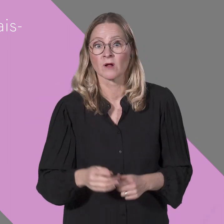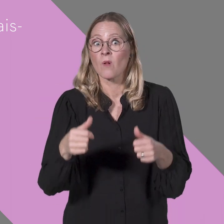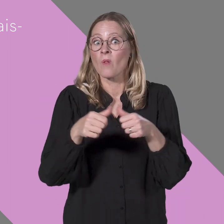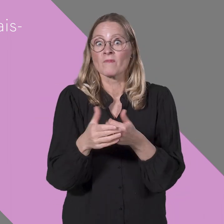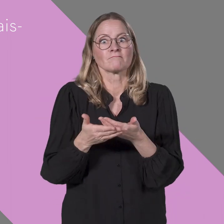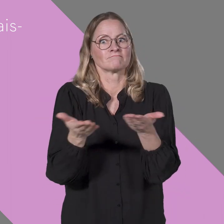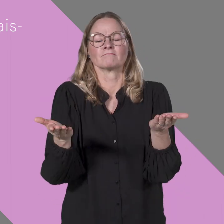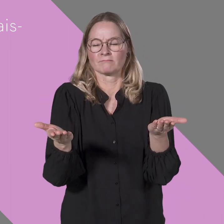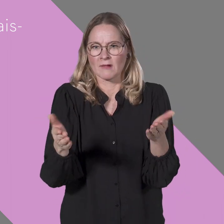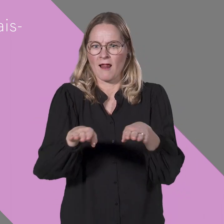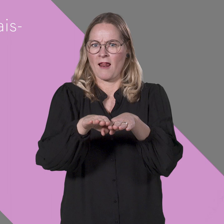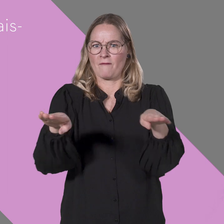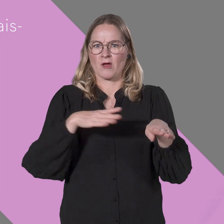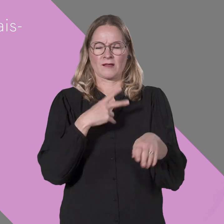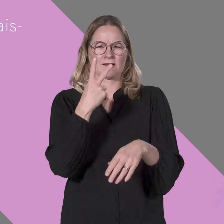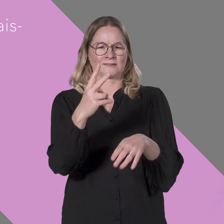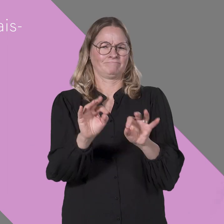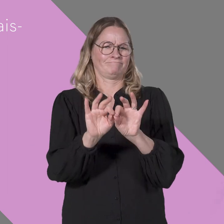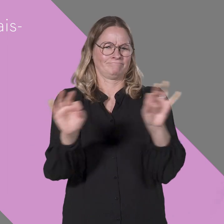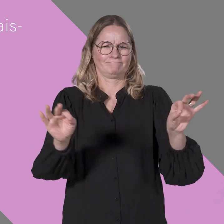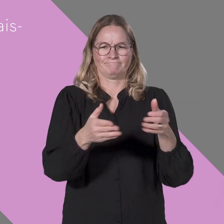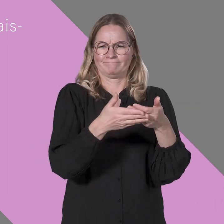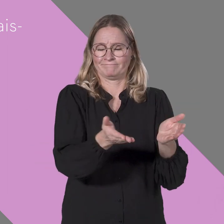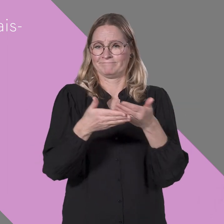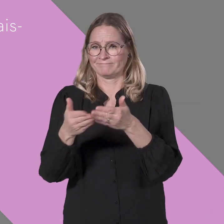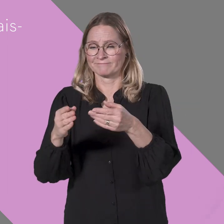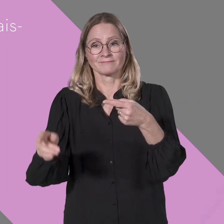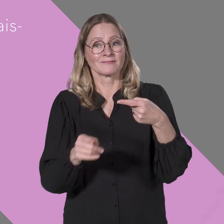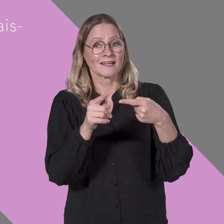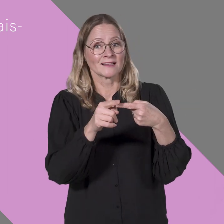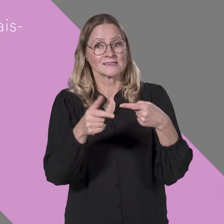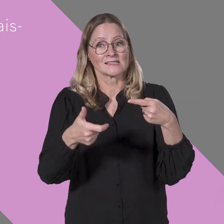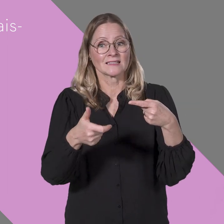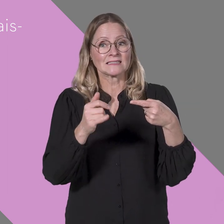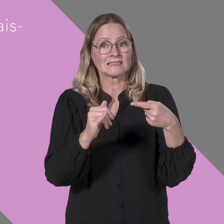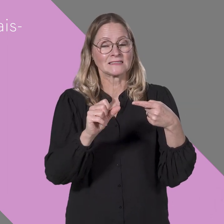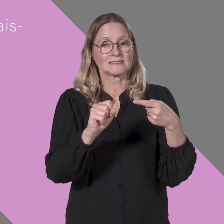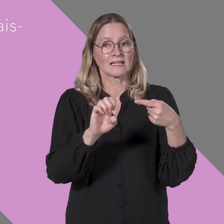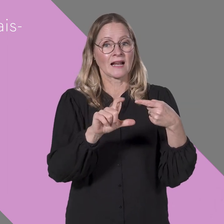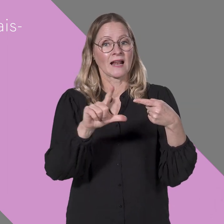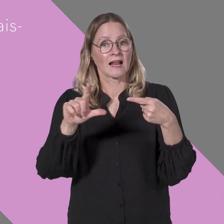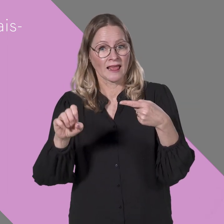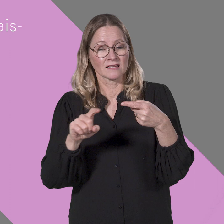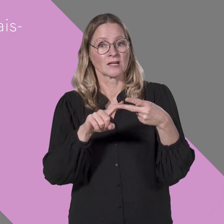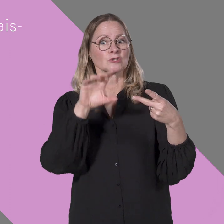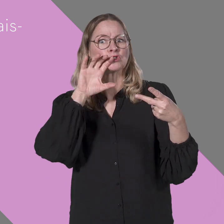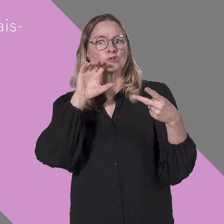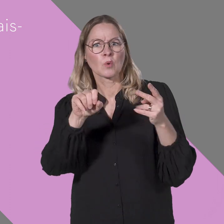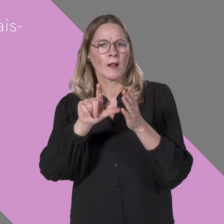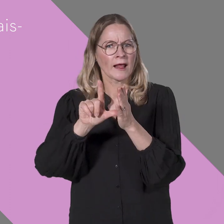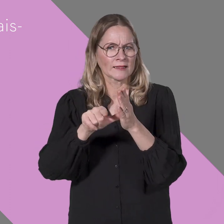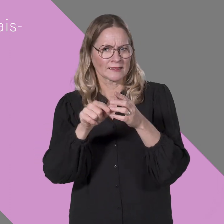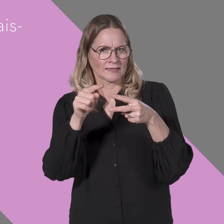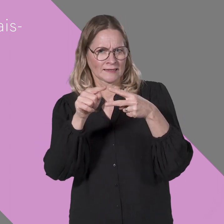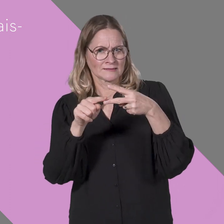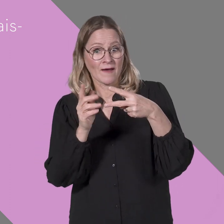Luvassa on kaksi upeata lavaesitystä, Giselle ja Suden hetki.